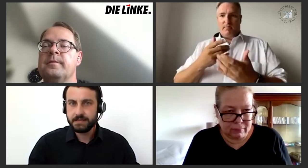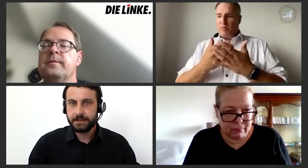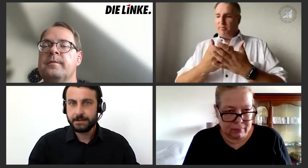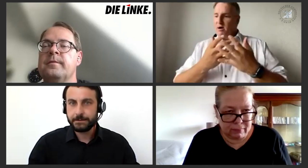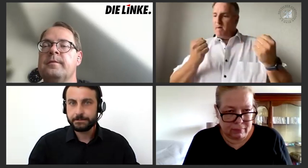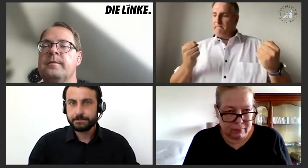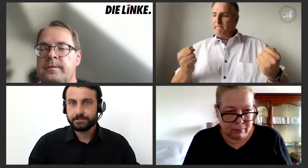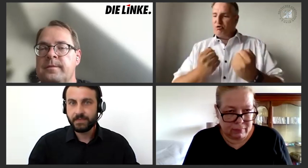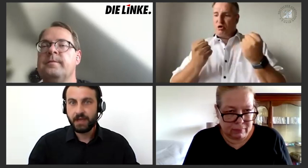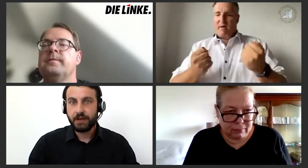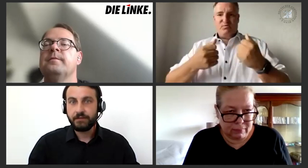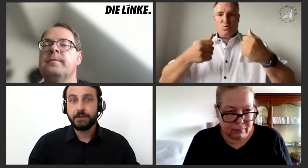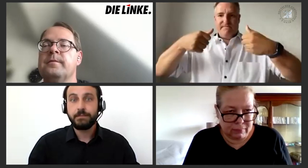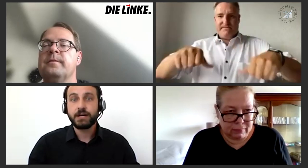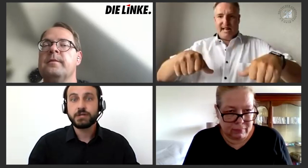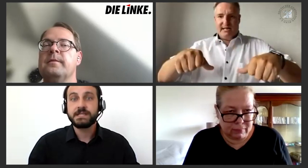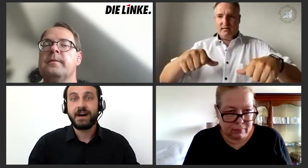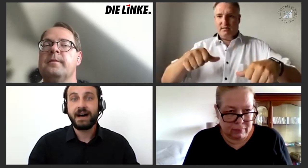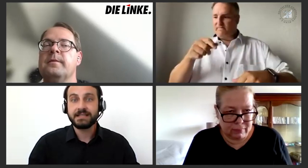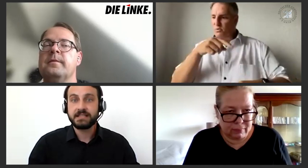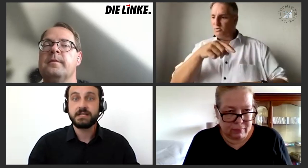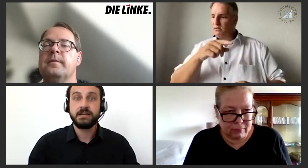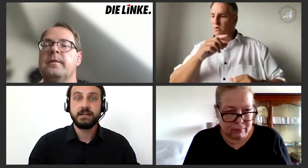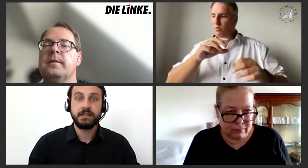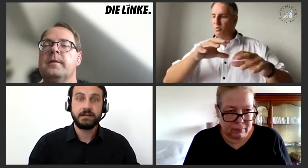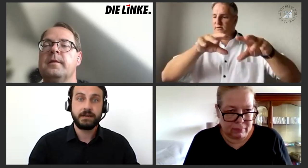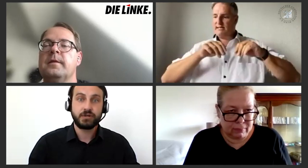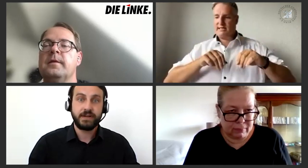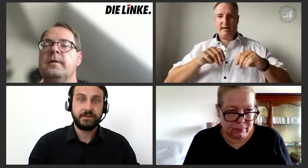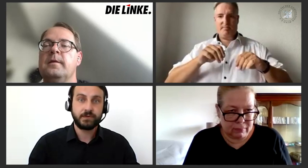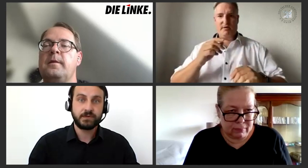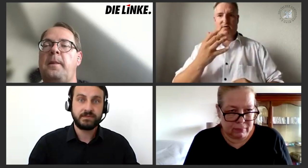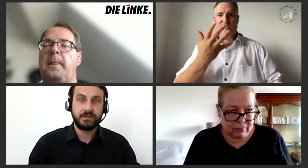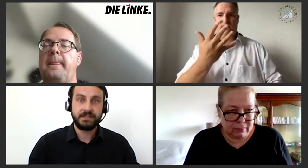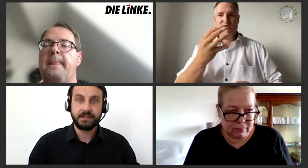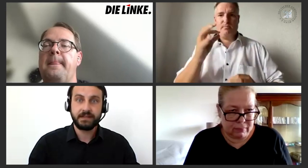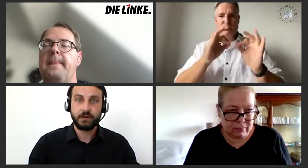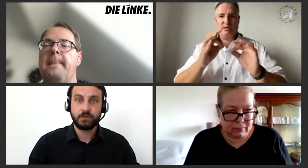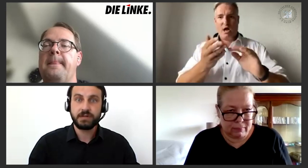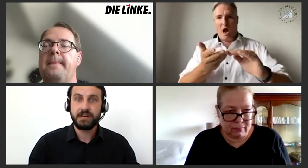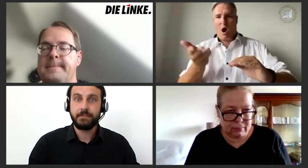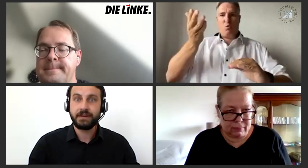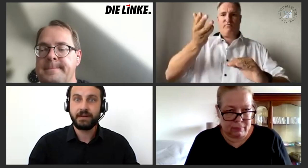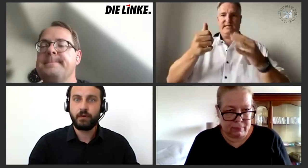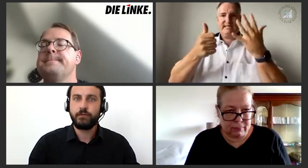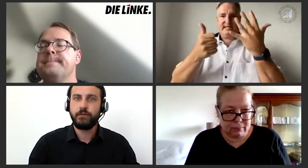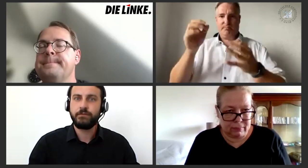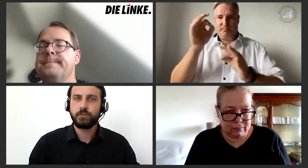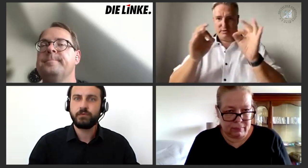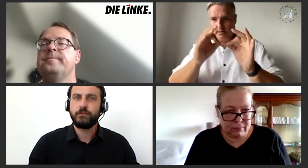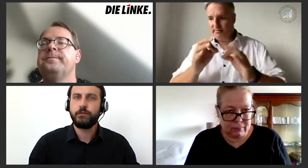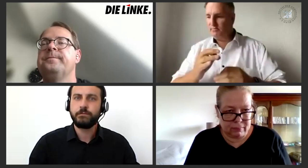Ihnen gelesen. Beispielsweise das der beschäftigungspflichtige Unternehmer dann